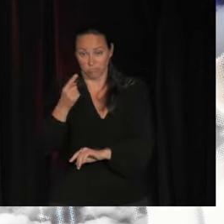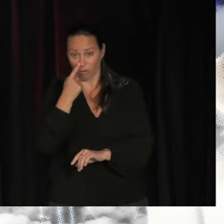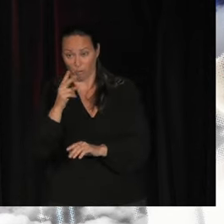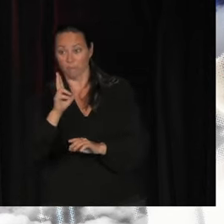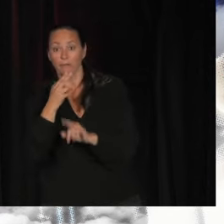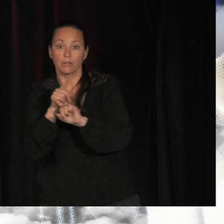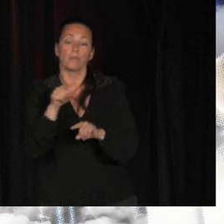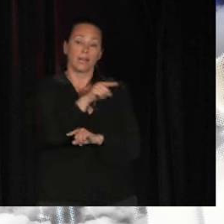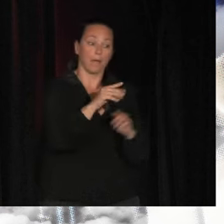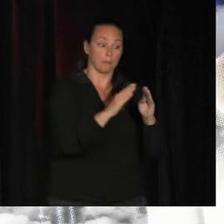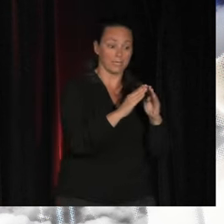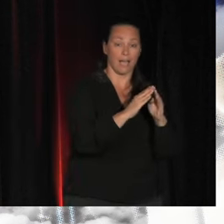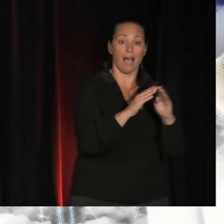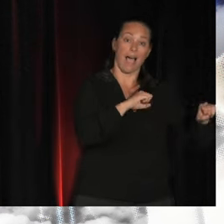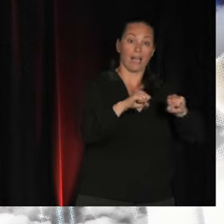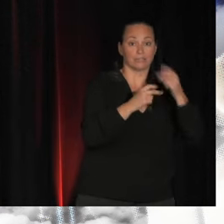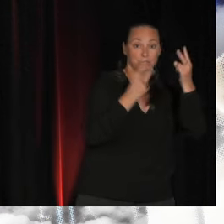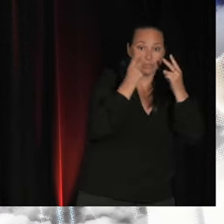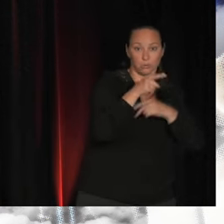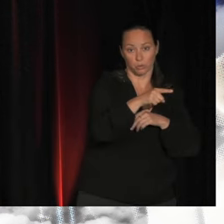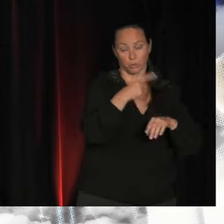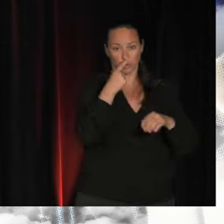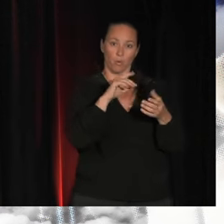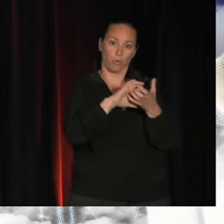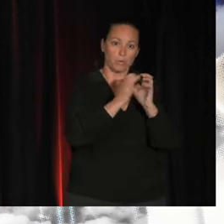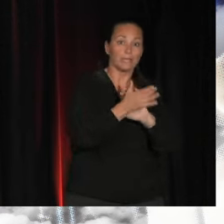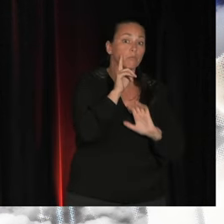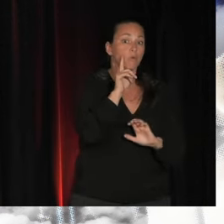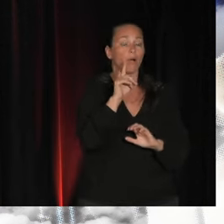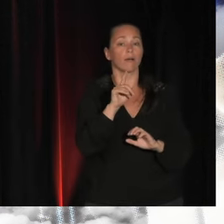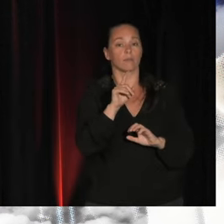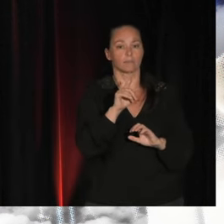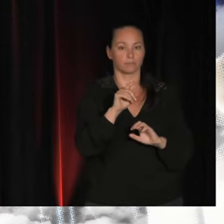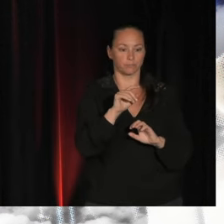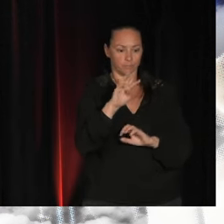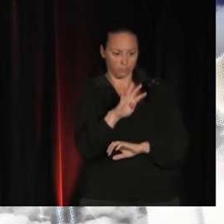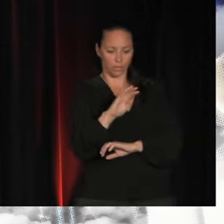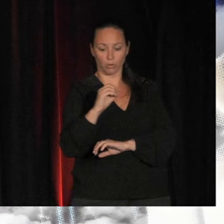Bref, ce n'est pas forcément idéal, mais surtout Activision Blizzard sont dans une situation qui est compliquée parce qu'aujourd'hui, leur poule aux œufs d'or, c'est World of Warcraft, ça fera bientôt 20 ans que ça sort.